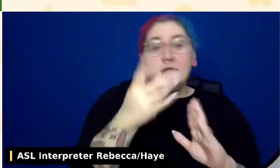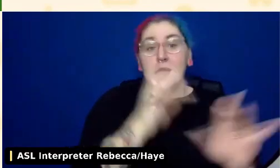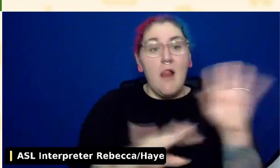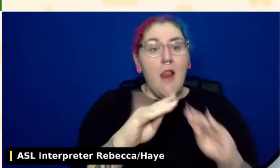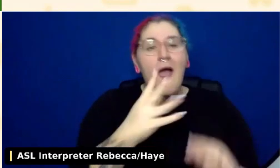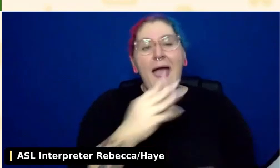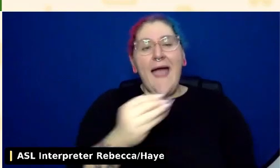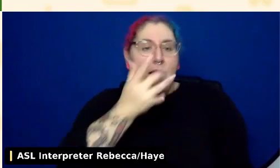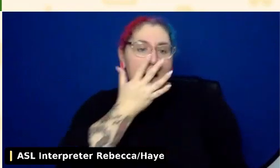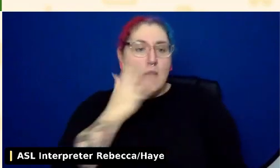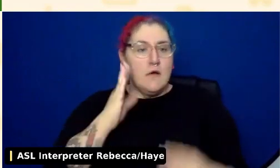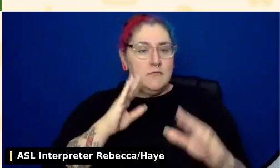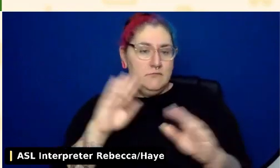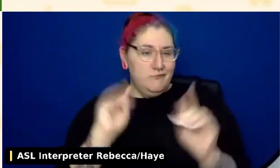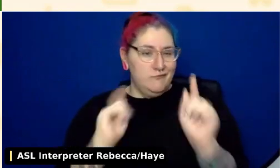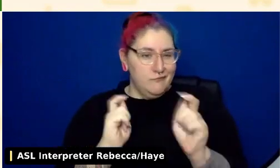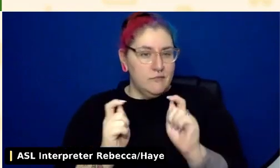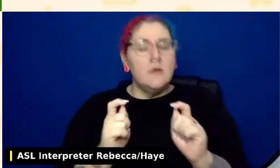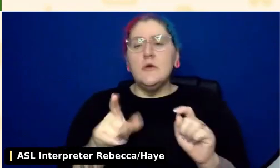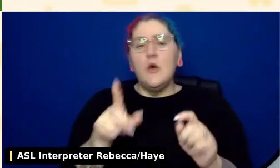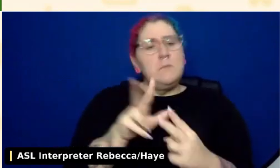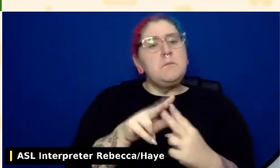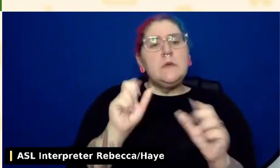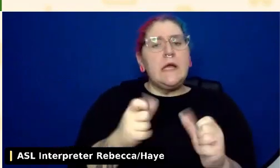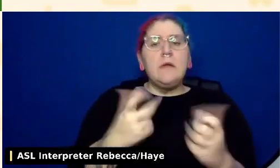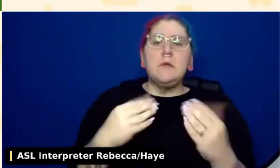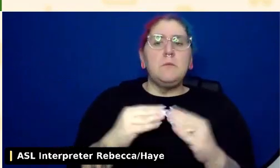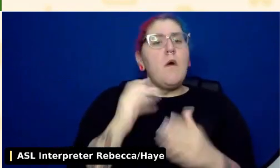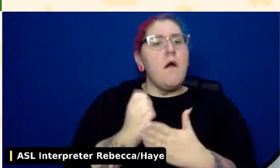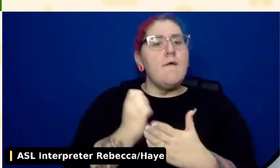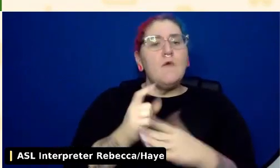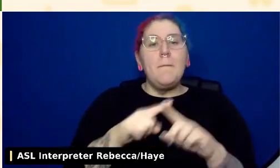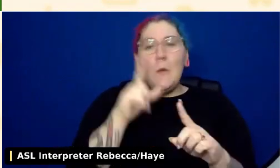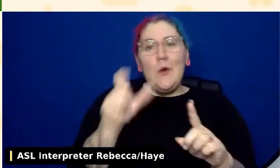Pero no queremos que alguien revise un millón de opciones. Simplemente no es necesario.